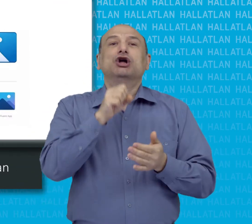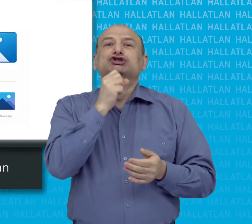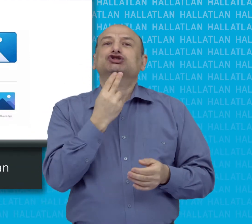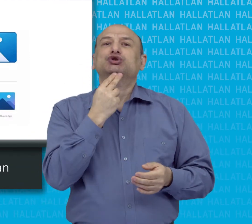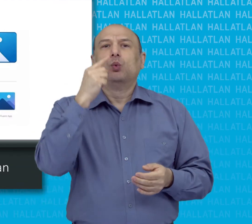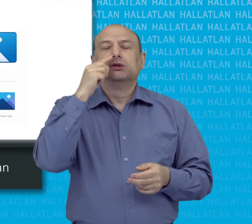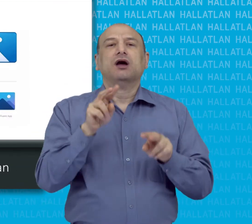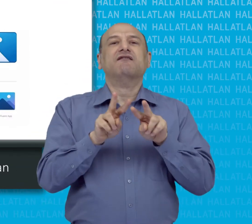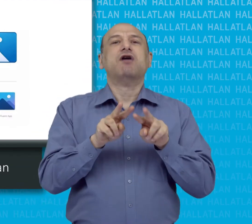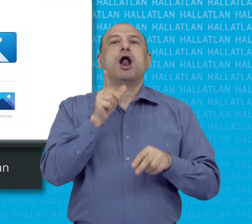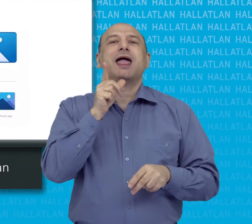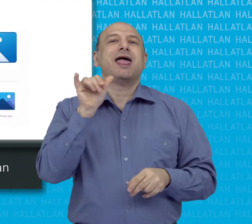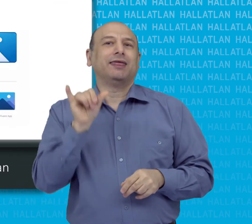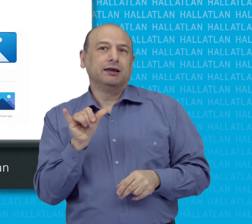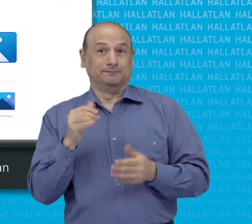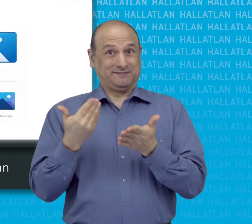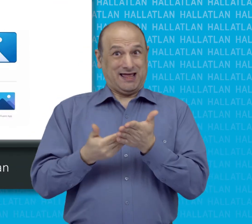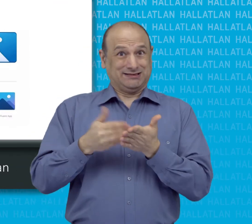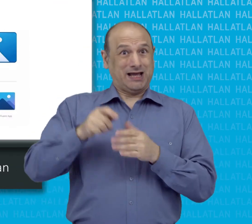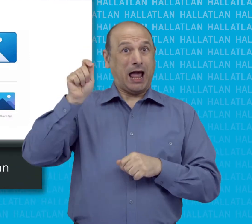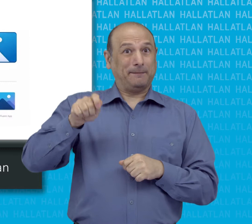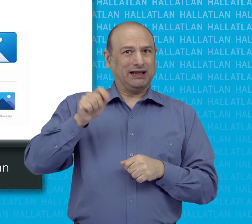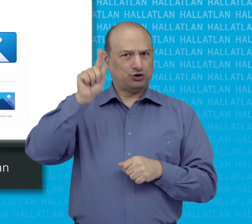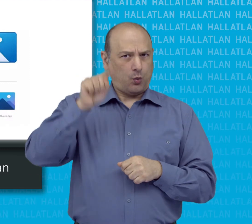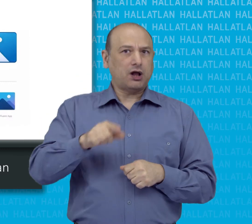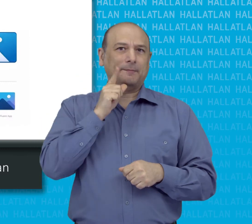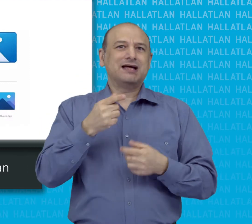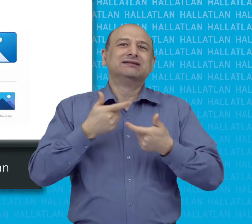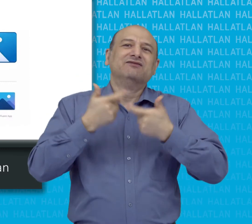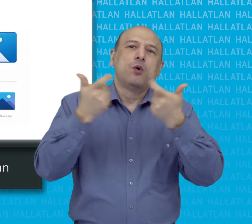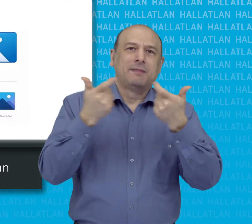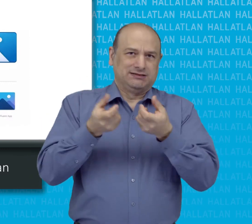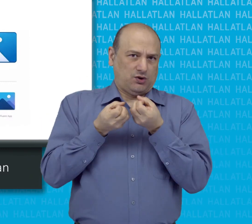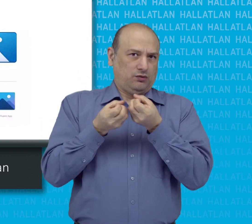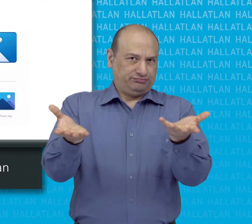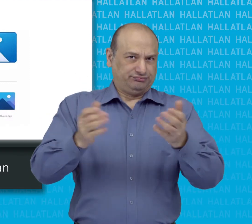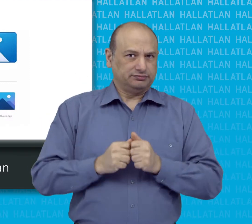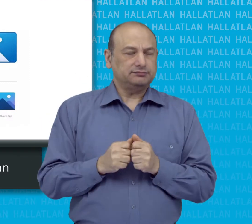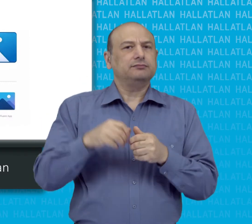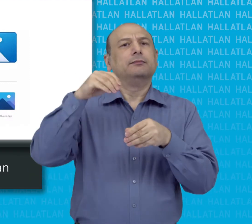ez a Sun Valley nevű frissítés, amelyről a cég jelenlegi tervei szerint valamikor áprilisban fog több részletet elárulni.